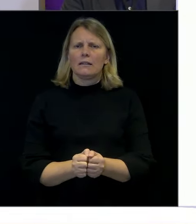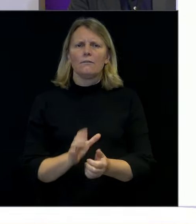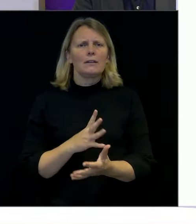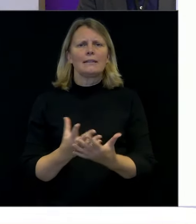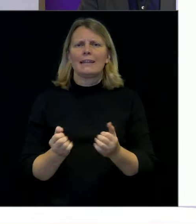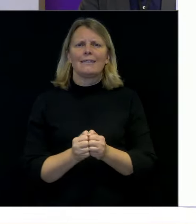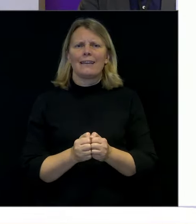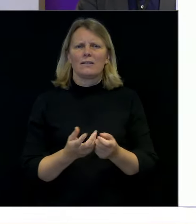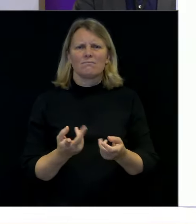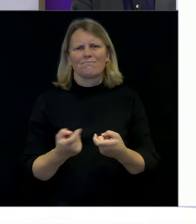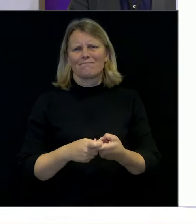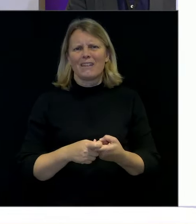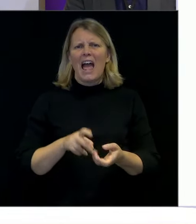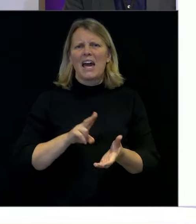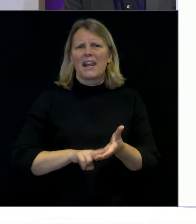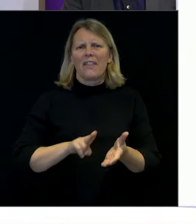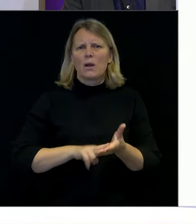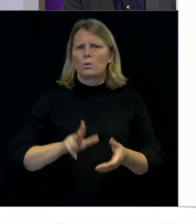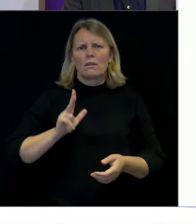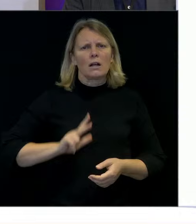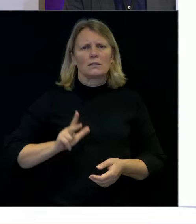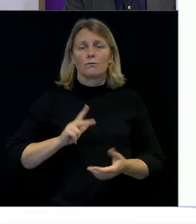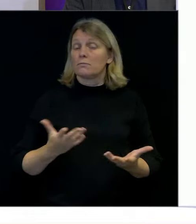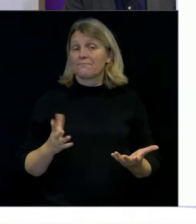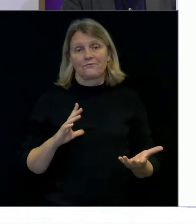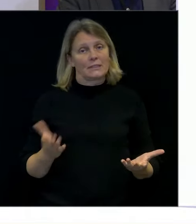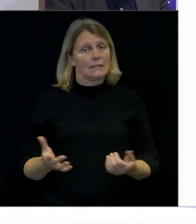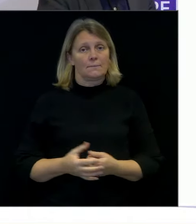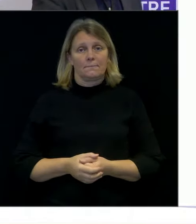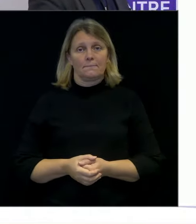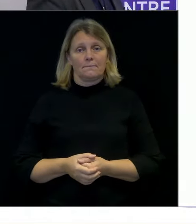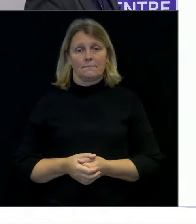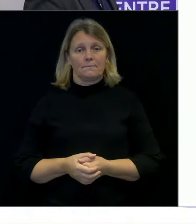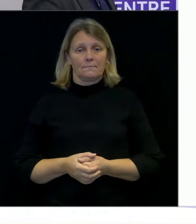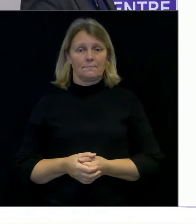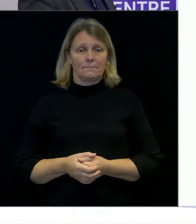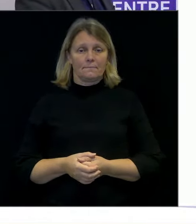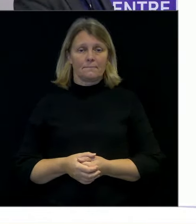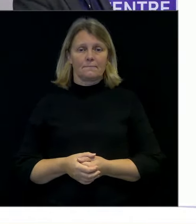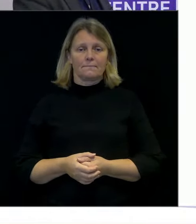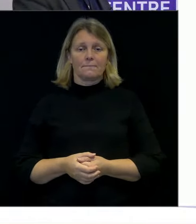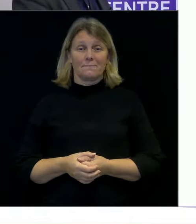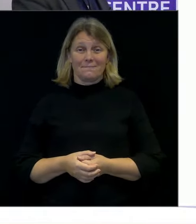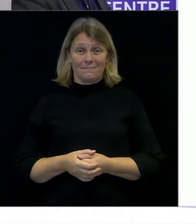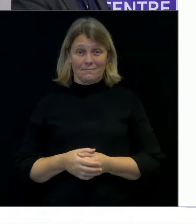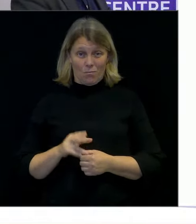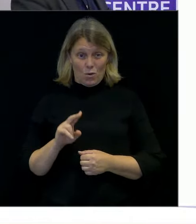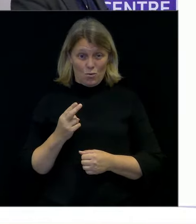Det finns inget som har med redaktionellt ansvar att göra.